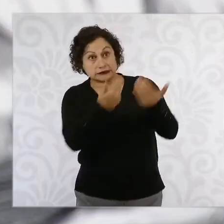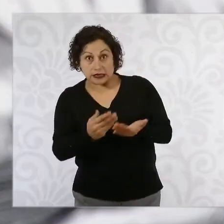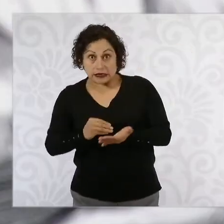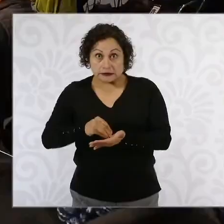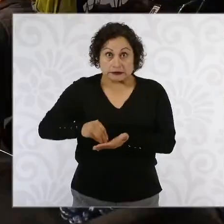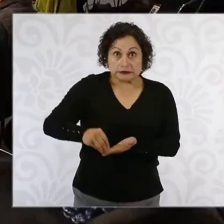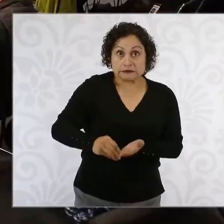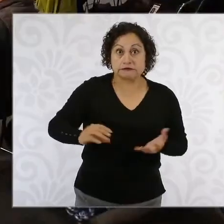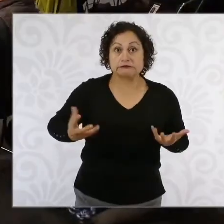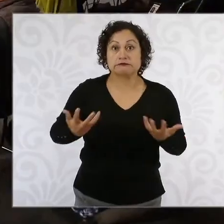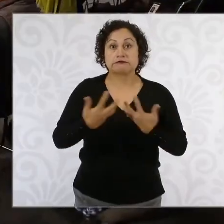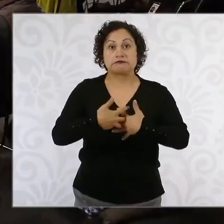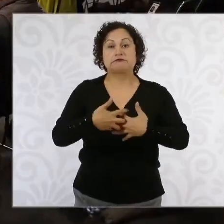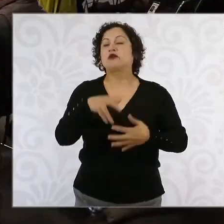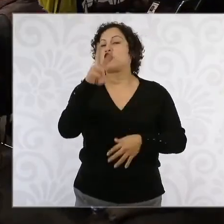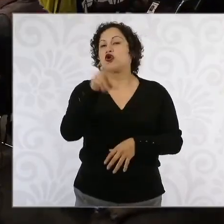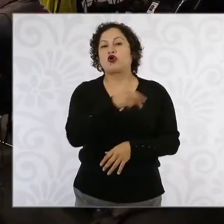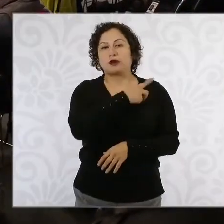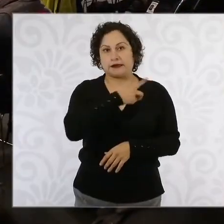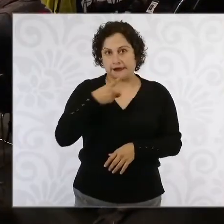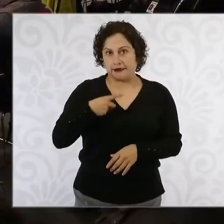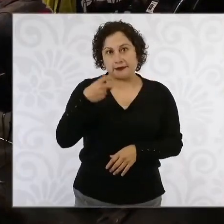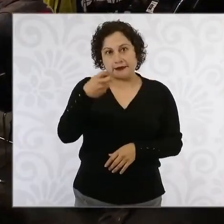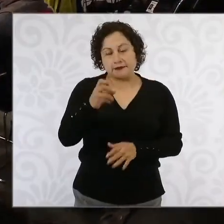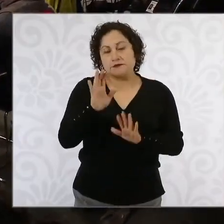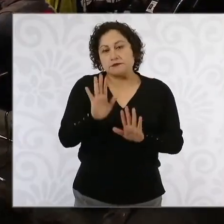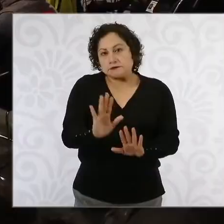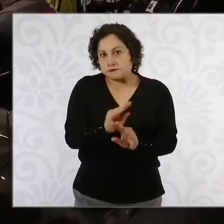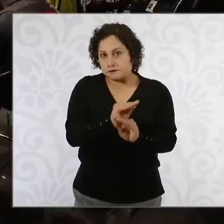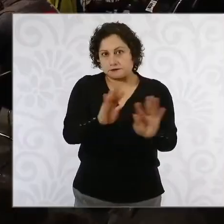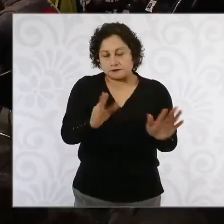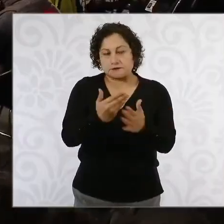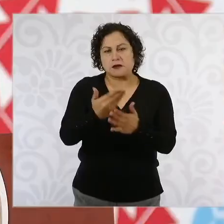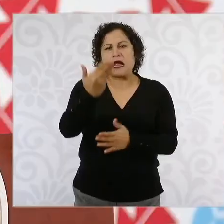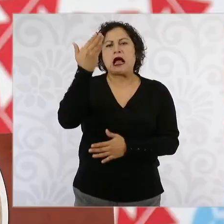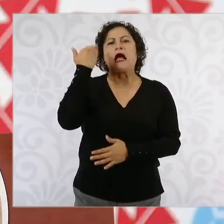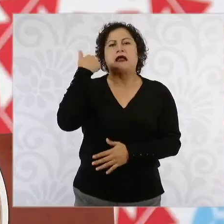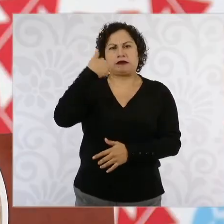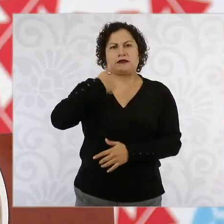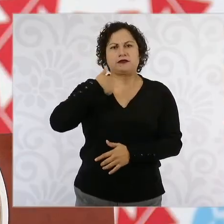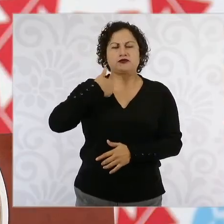gobierno en la Ciudad de México de hecho desde que fui secretaria de medio ambiente cuando el